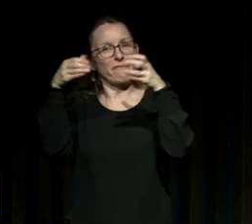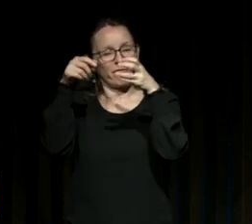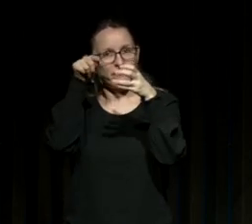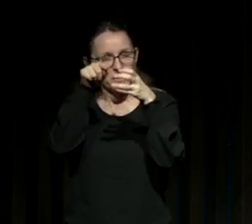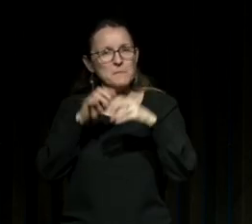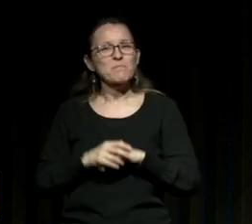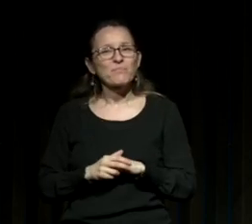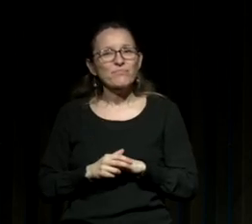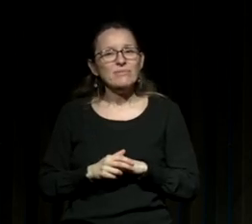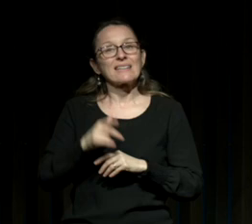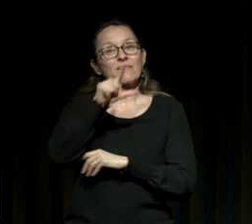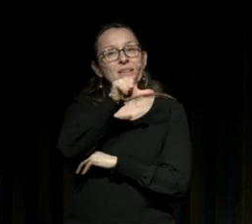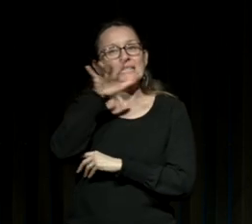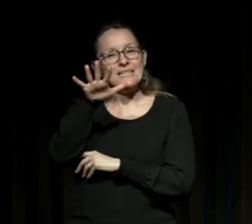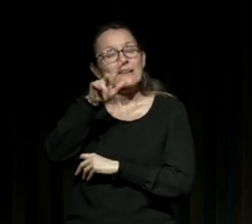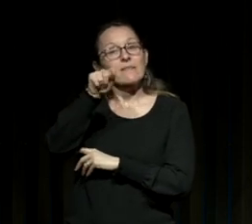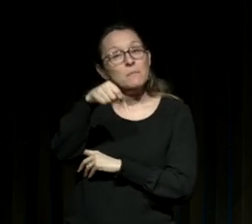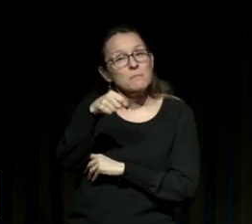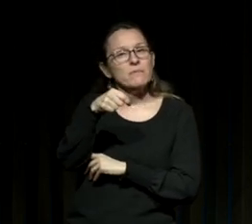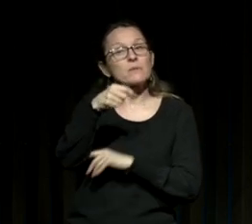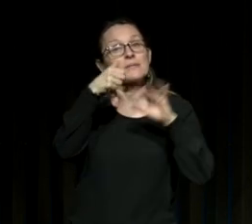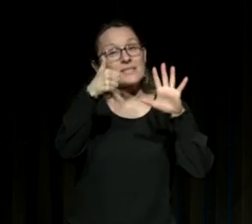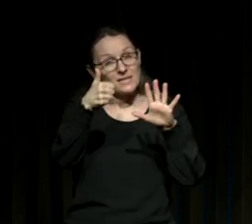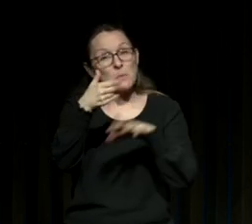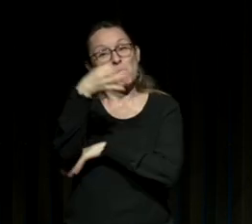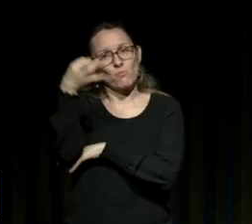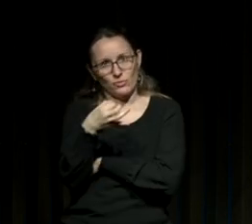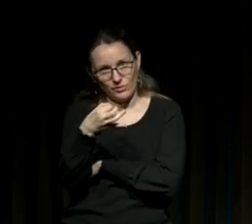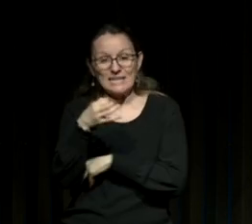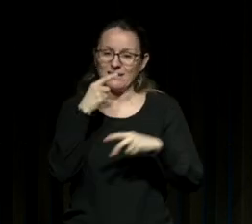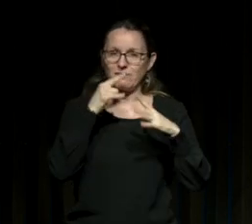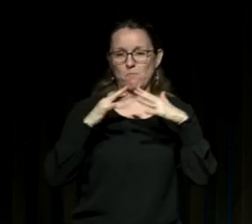une prévalence de 25 points 6 % au-dessus de la moyenne nationale je veux le dire bien au dessus